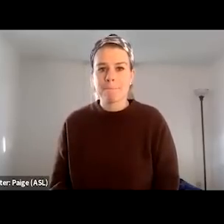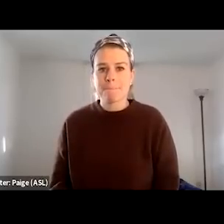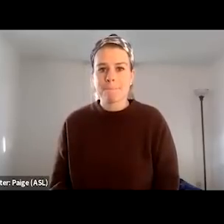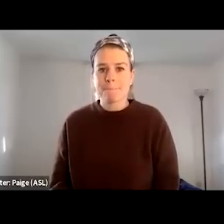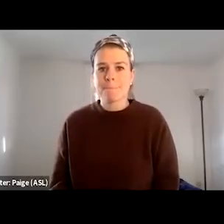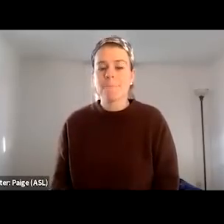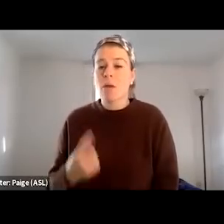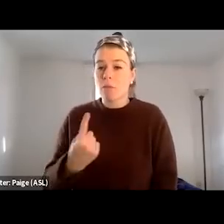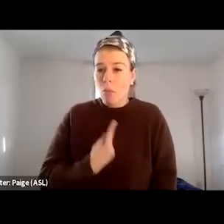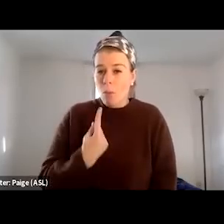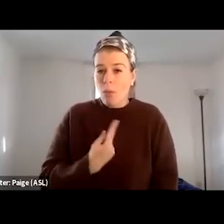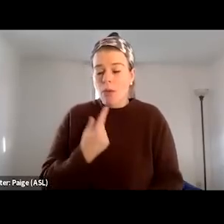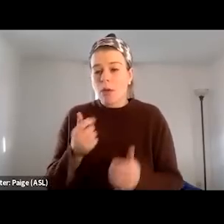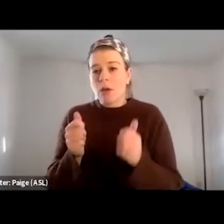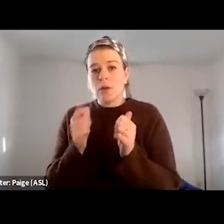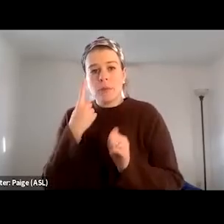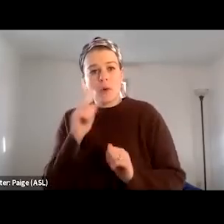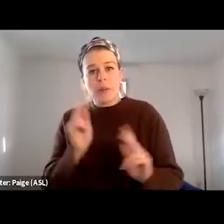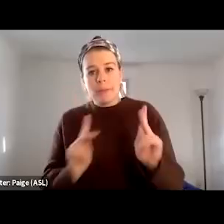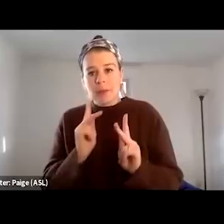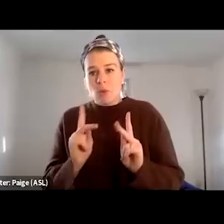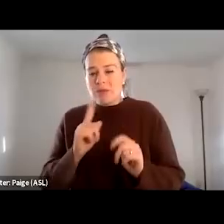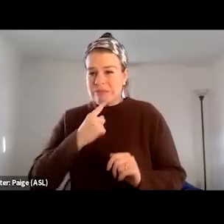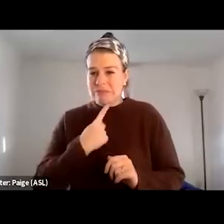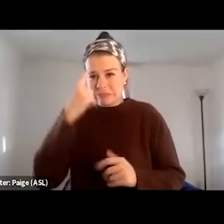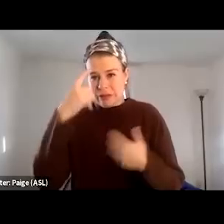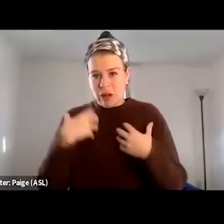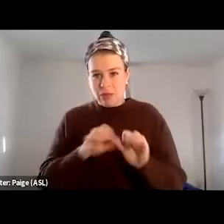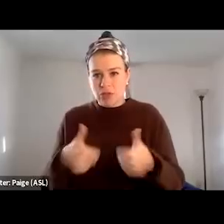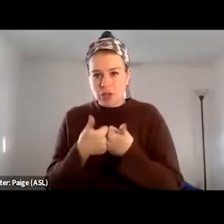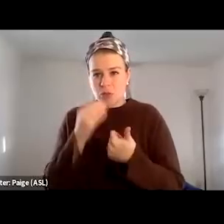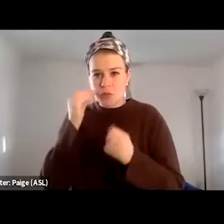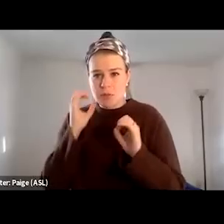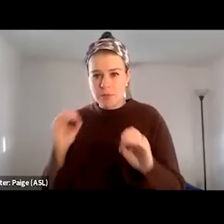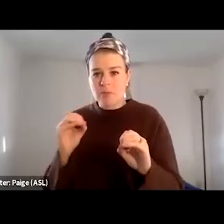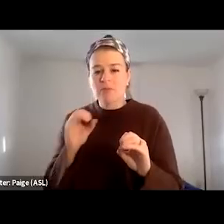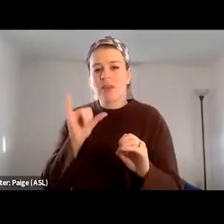La soledad entre las personas que experimentan serios desafíos de salud mental y sinhogarismo ha sido caracterizada como un asesino silencioso